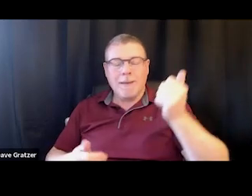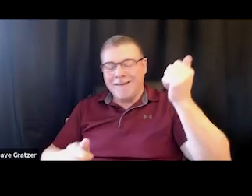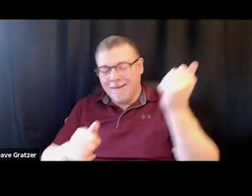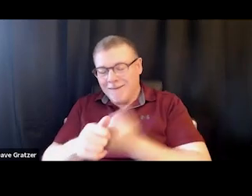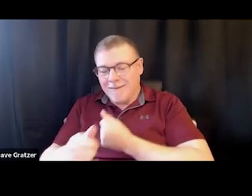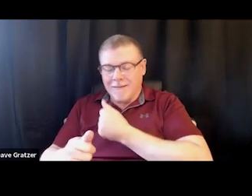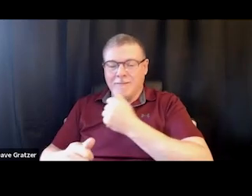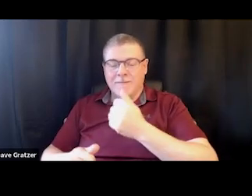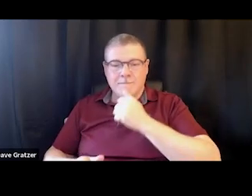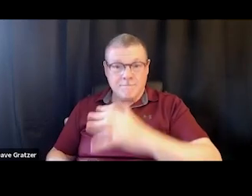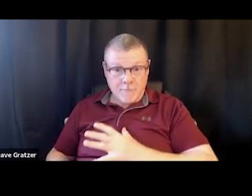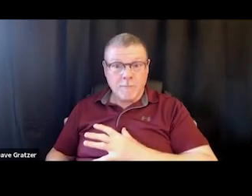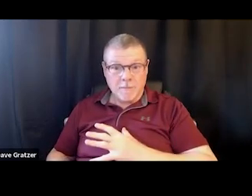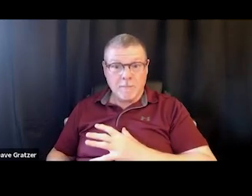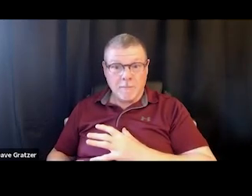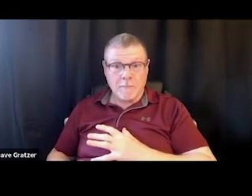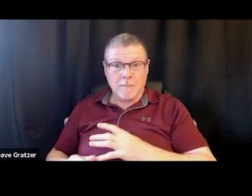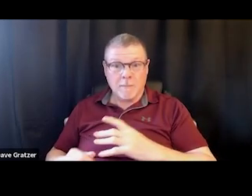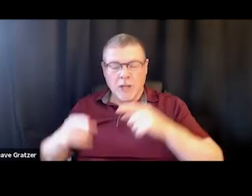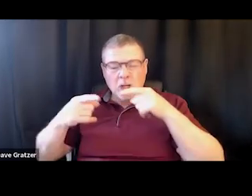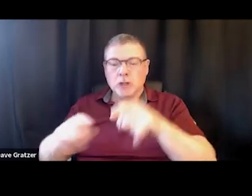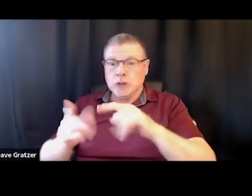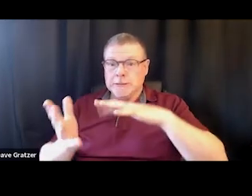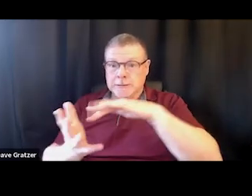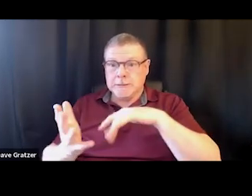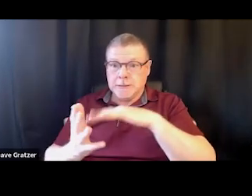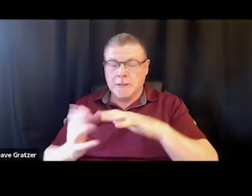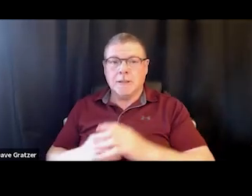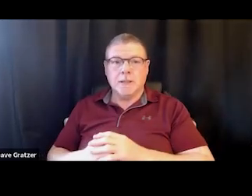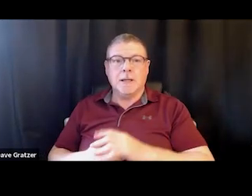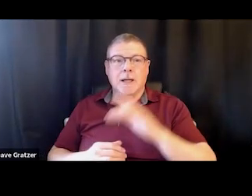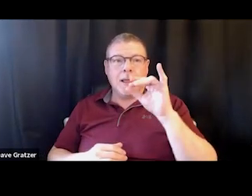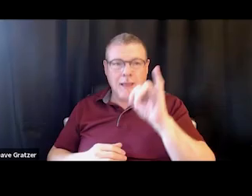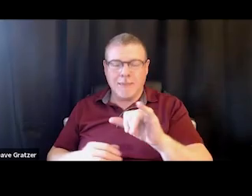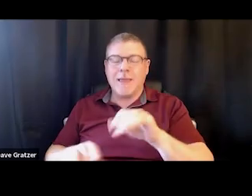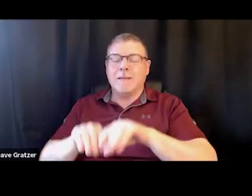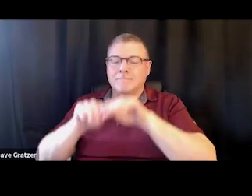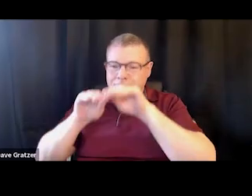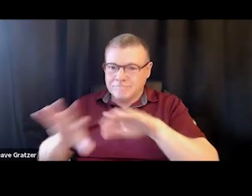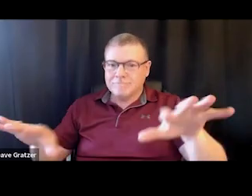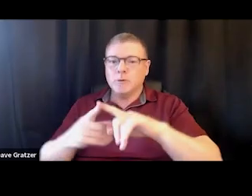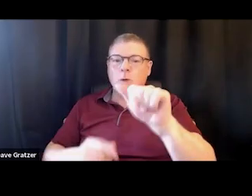que fue entrevistada en este estudio, y esto se ha demostrado en otros estudios también,